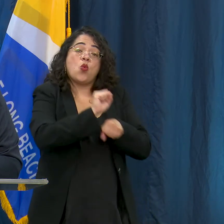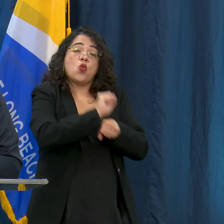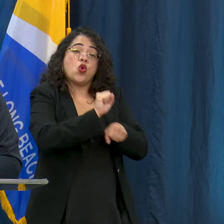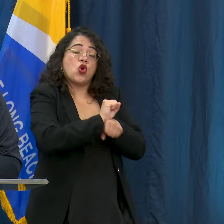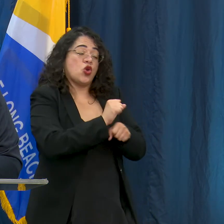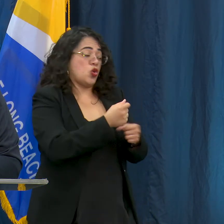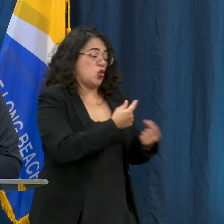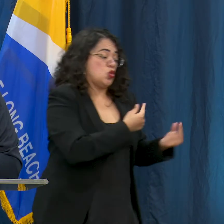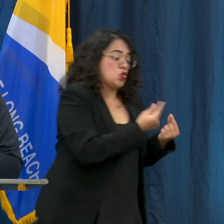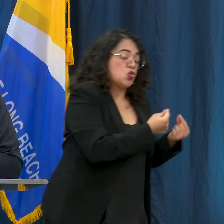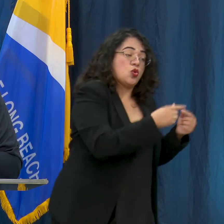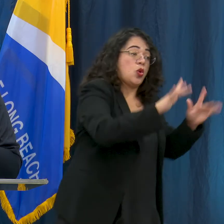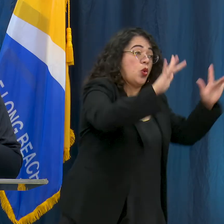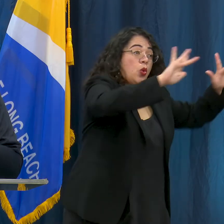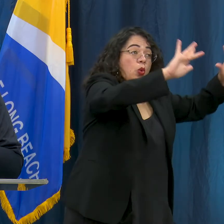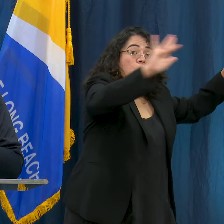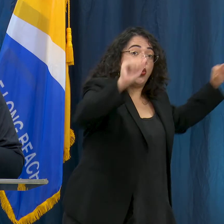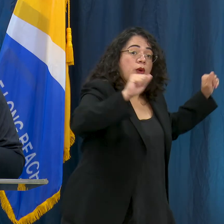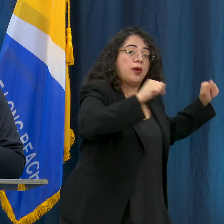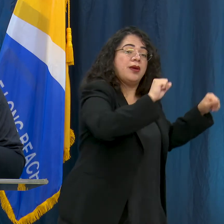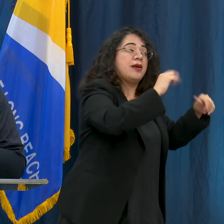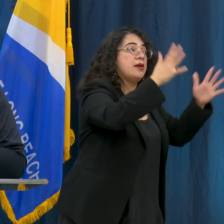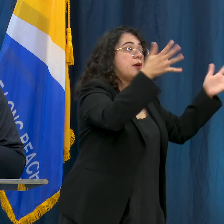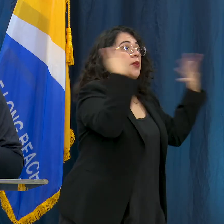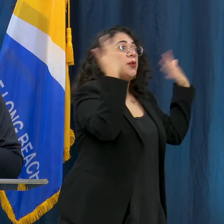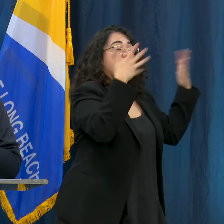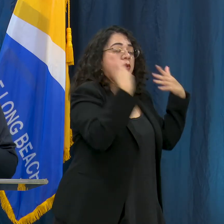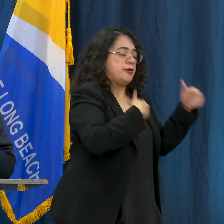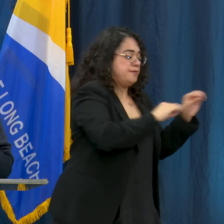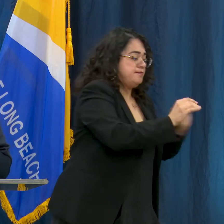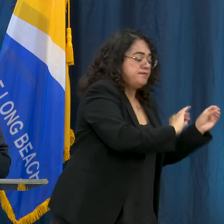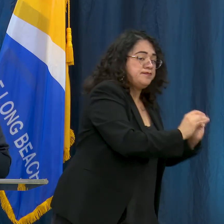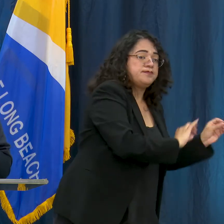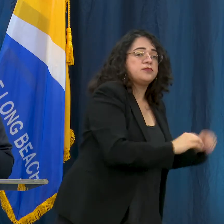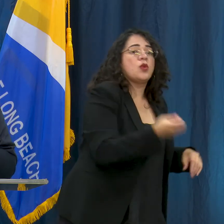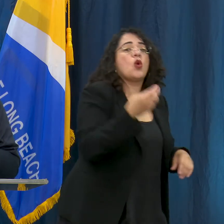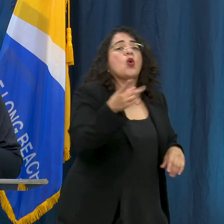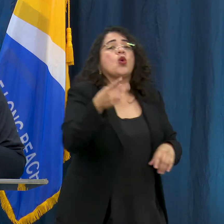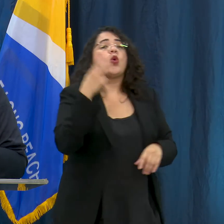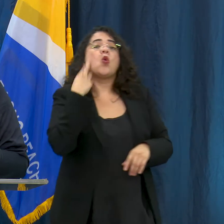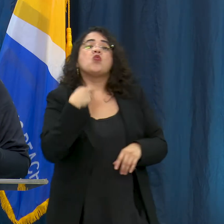mientras que estan en un entre comiendo on rest a bran yo via mentes constant Oh